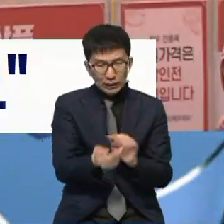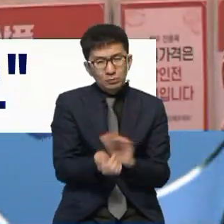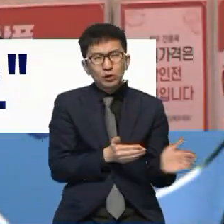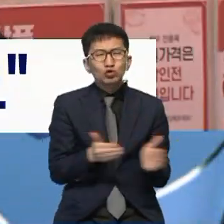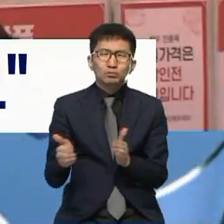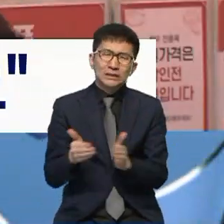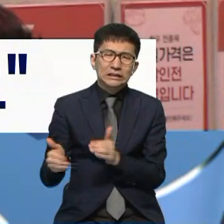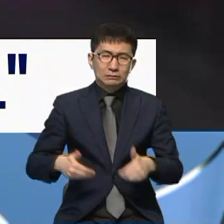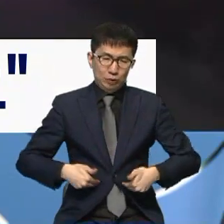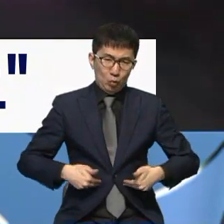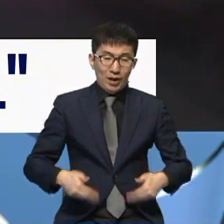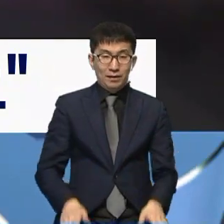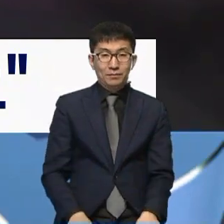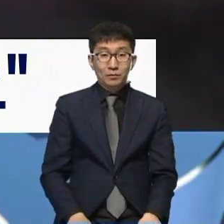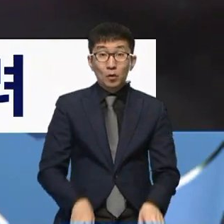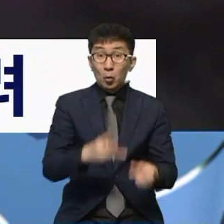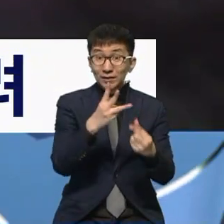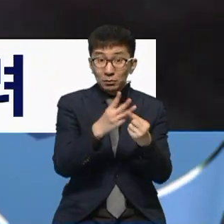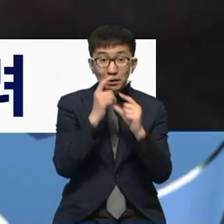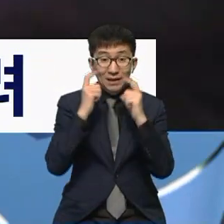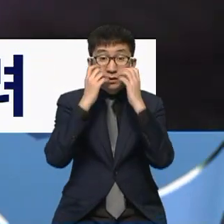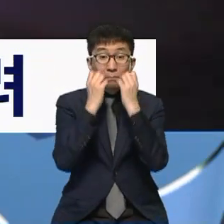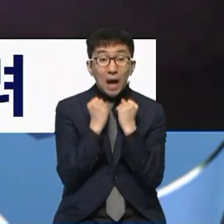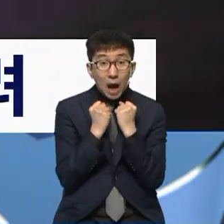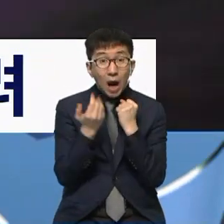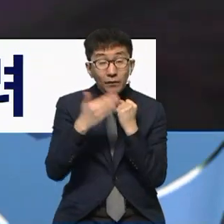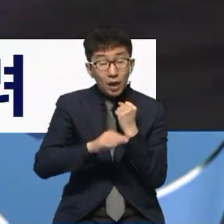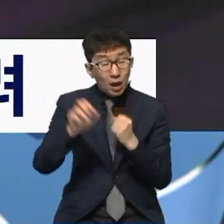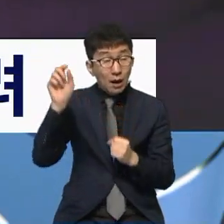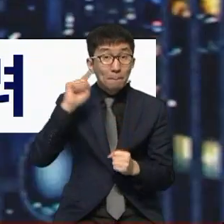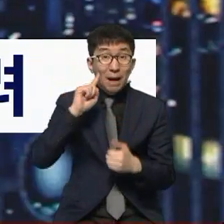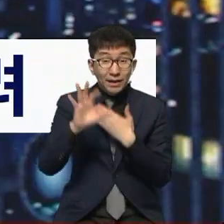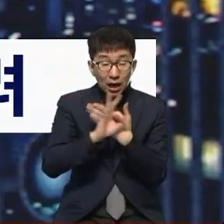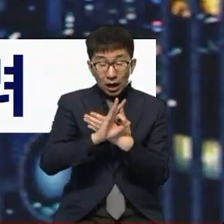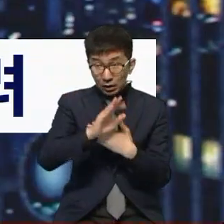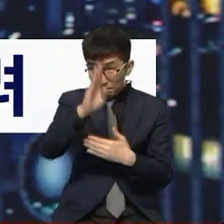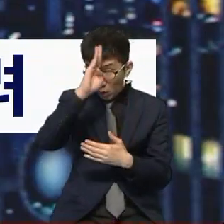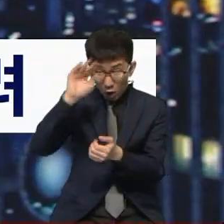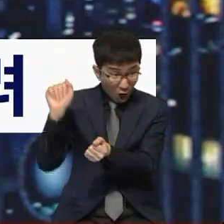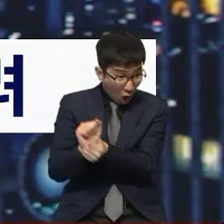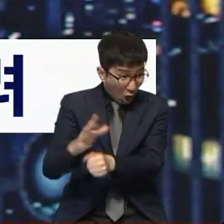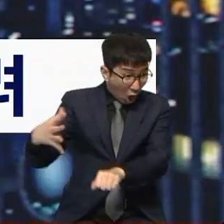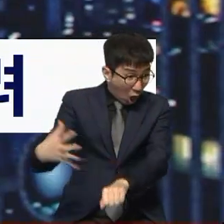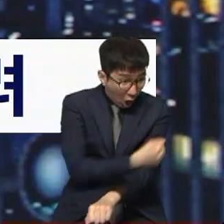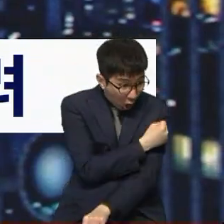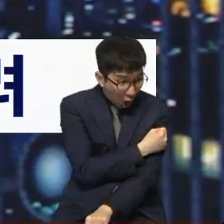이유였는데요. 또 마스크를 완화했는데 만에 하나 환자가 급증하면 그 책임에 대한 걱정도 있었을 겁니다.